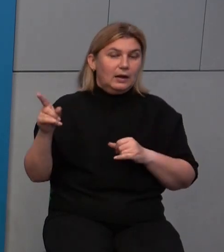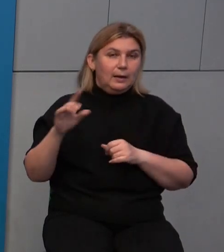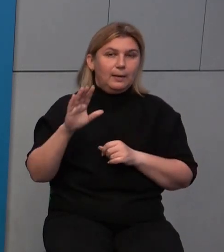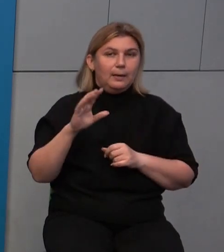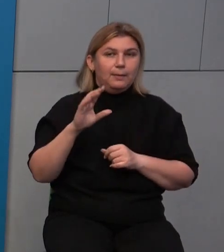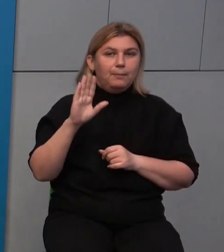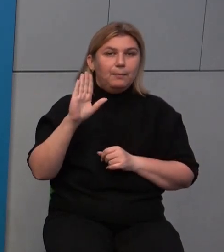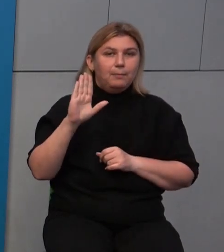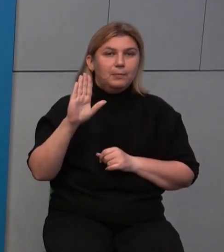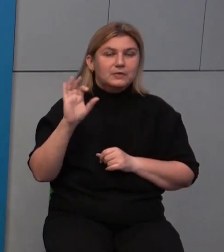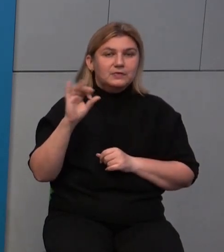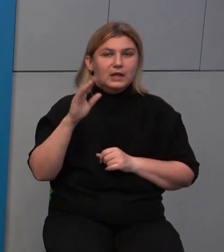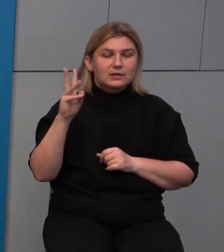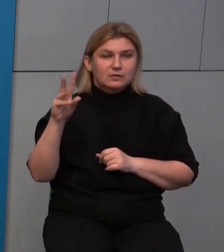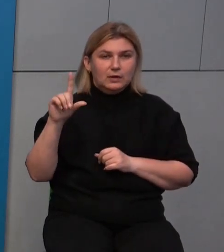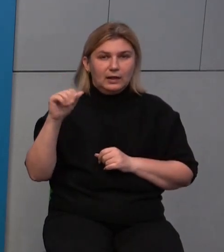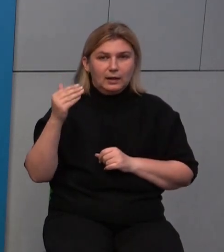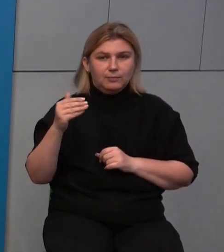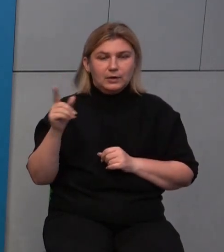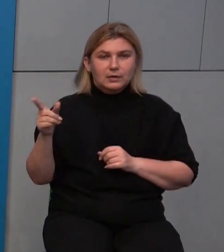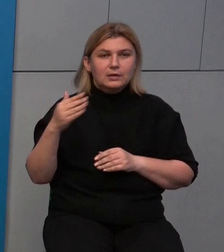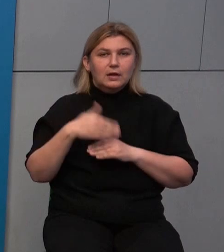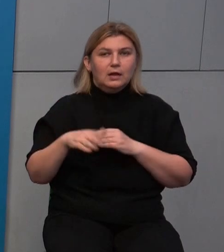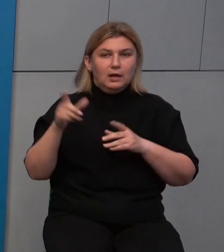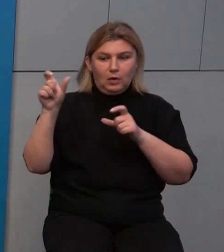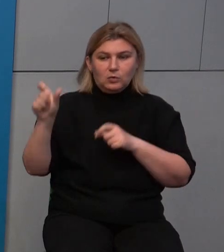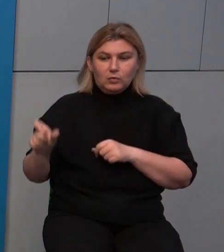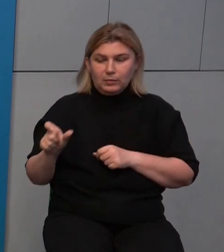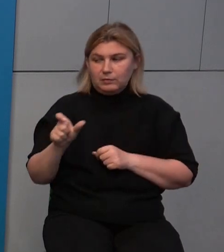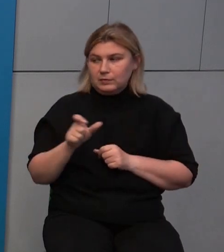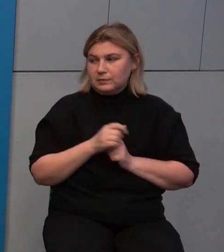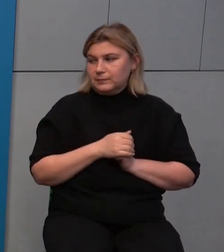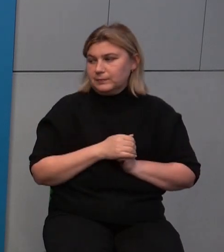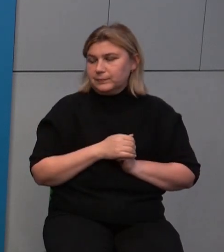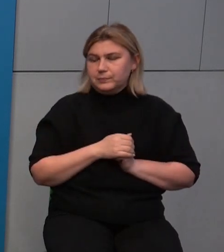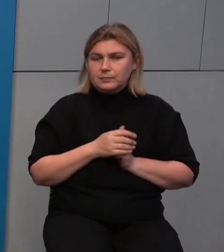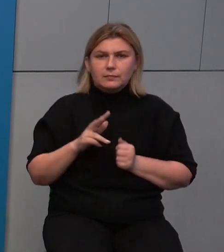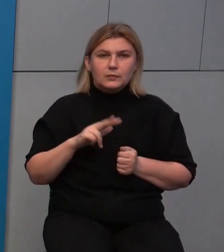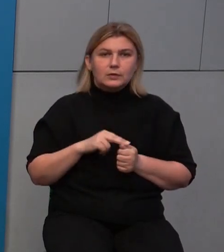to jest nie tylko sama osobowość, która nas prowadzi przez tą historię,